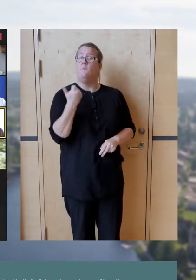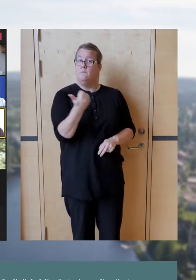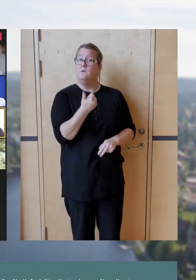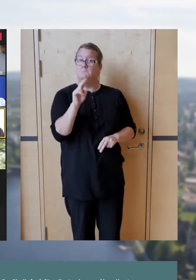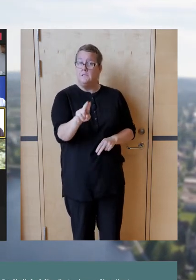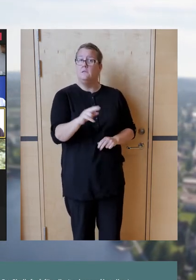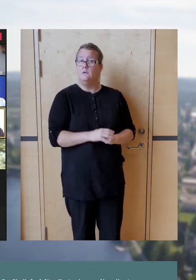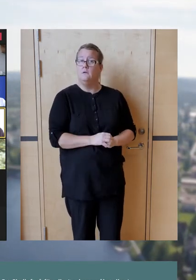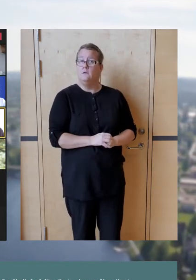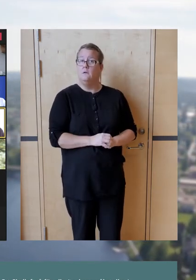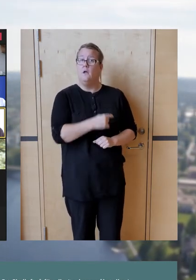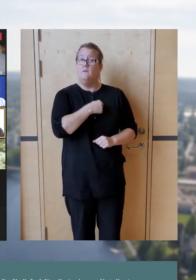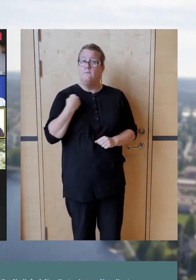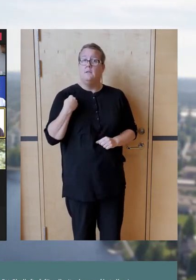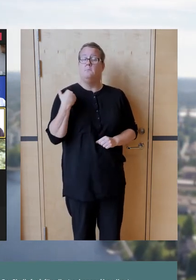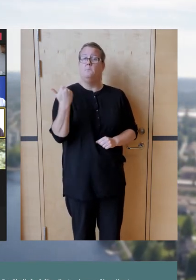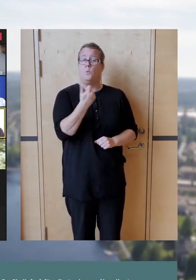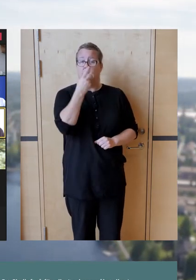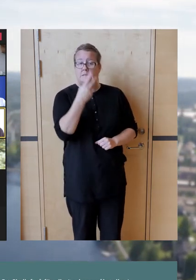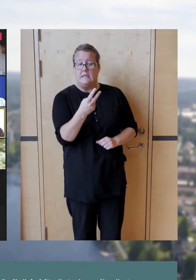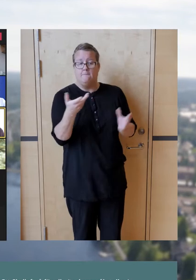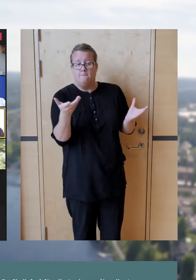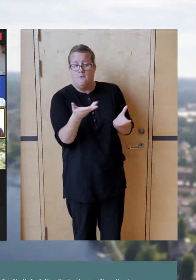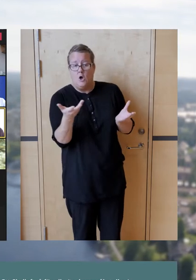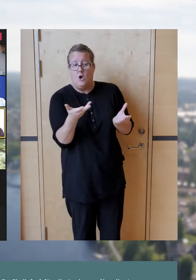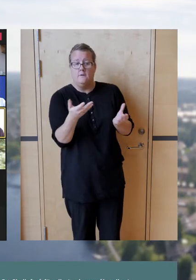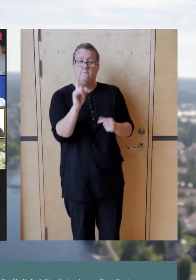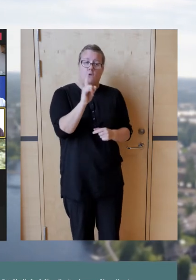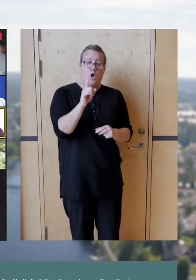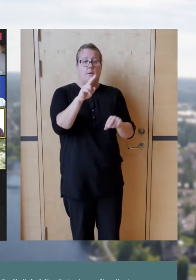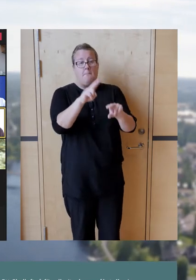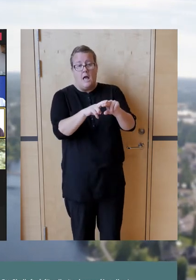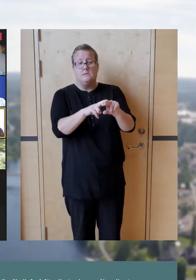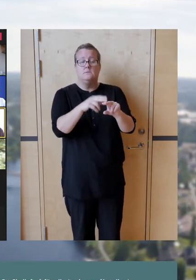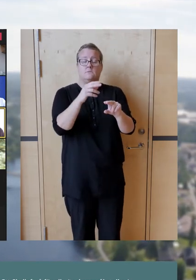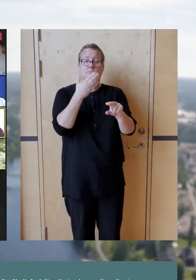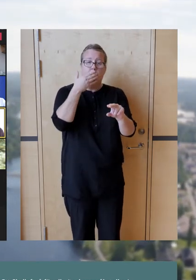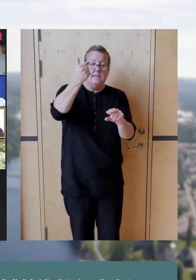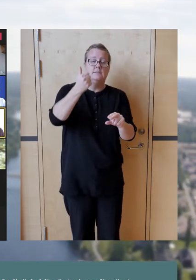Vi måste se på på Var är läget att placera det här boendet få det läget att bygga ut med fler bord